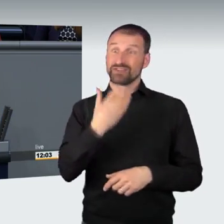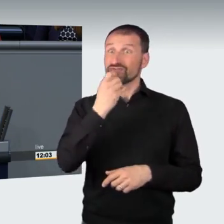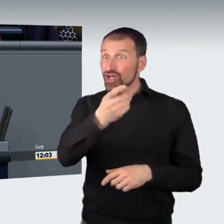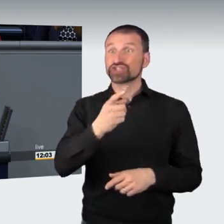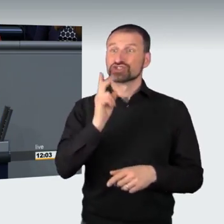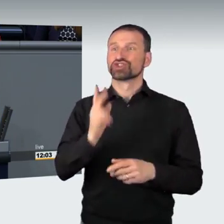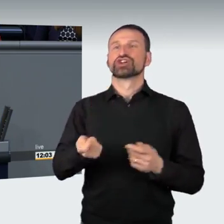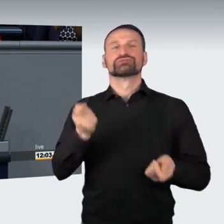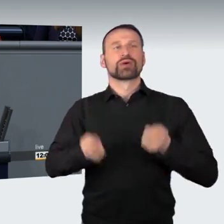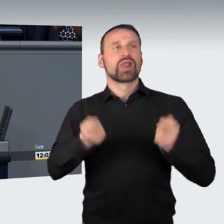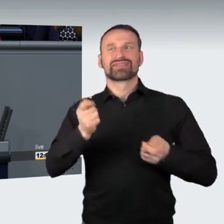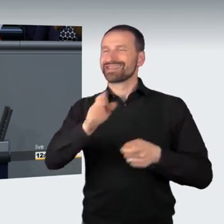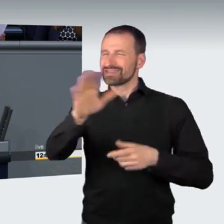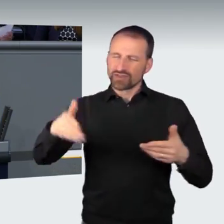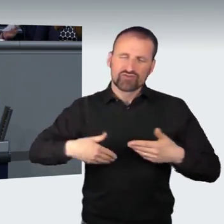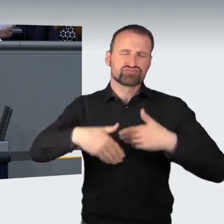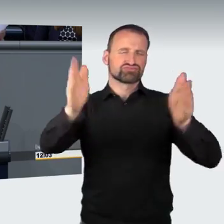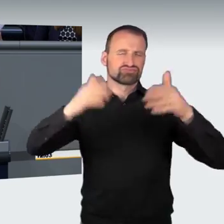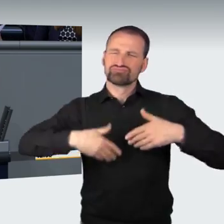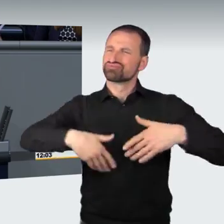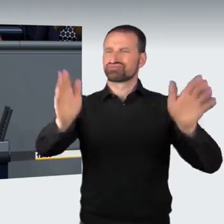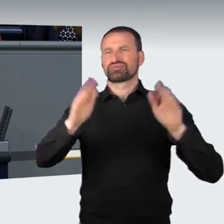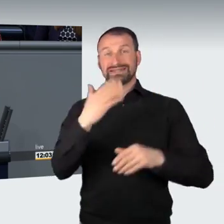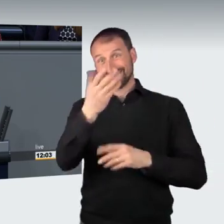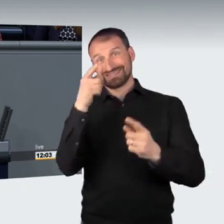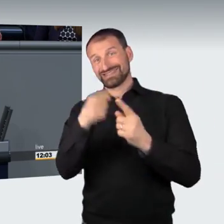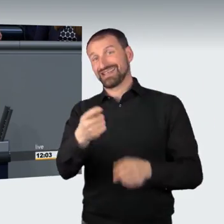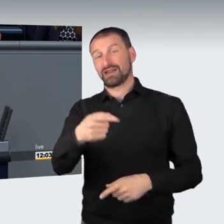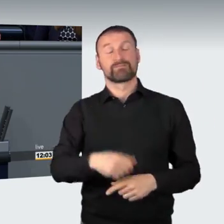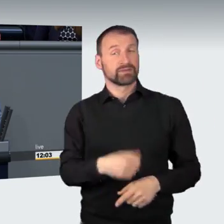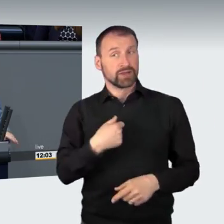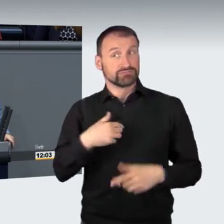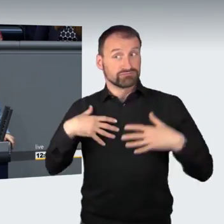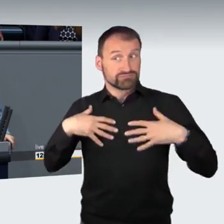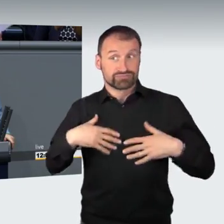Das einzig Gute daran ist, dass hoffentlich kein Mieter Sie im September mehr wählen wird. Gott sei Dank sind die in diesem Land